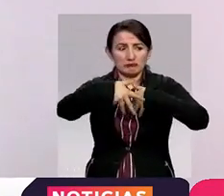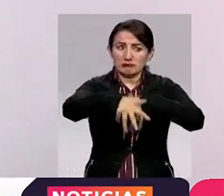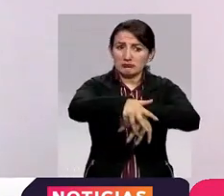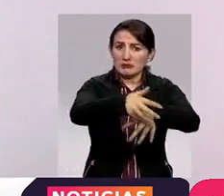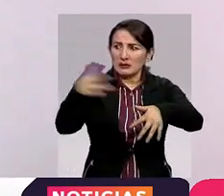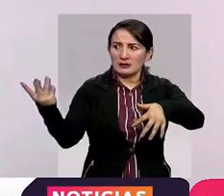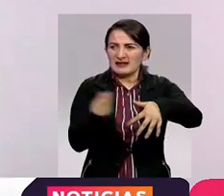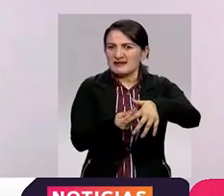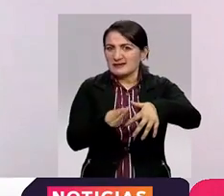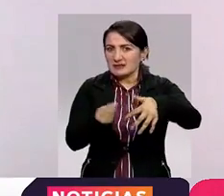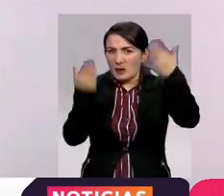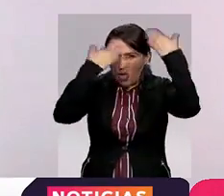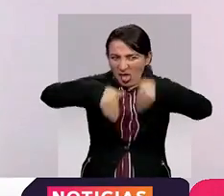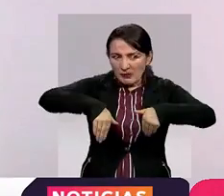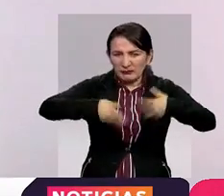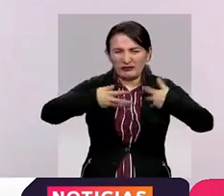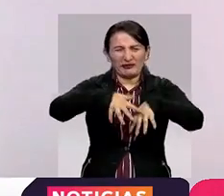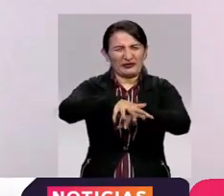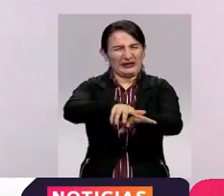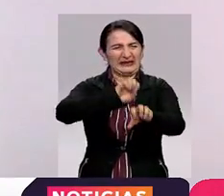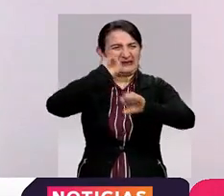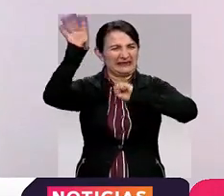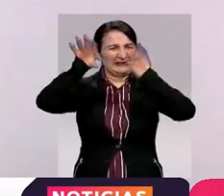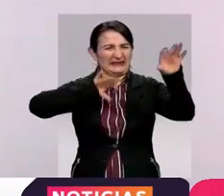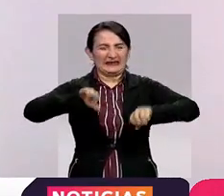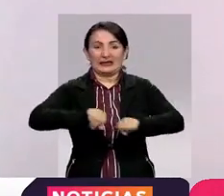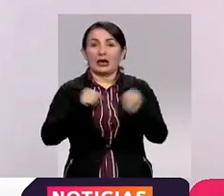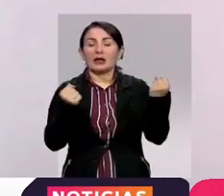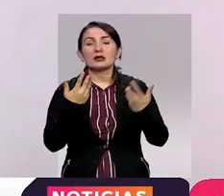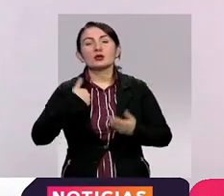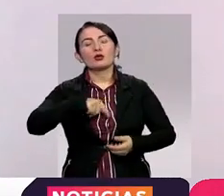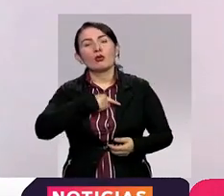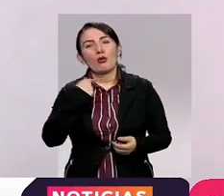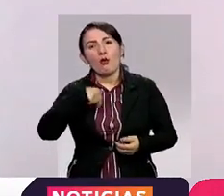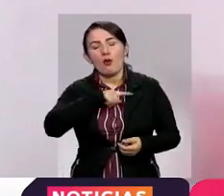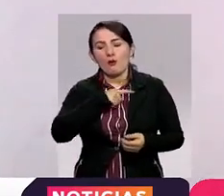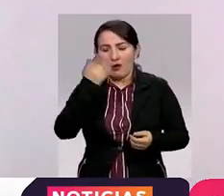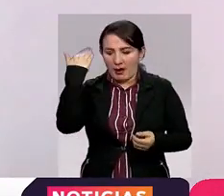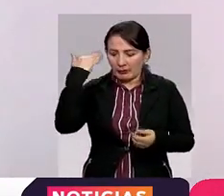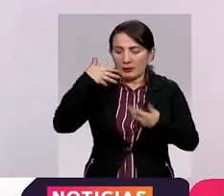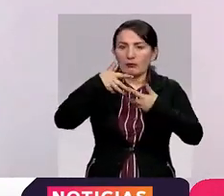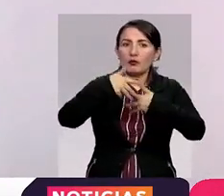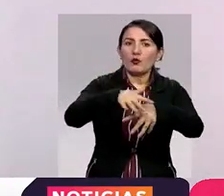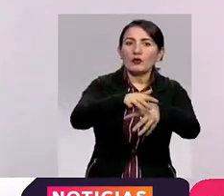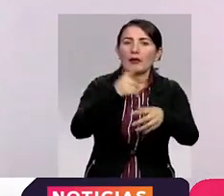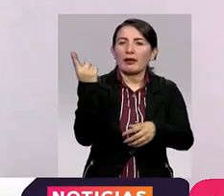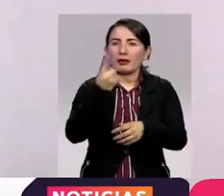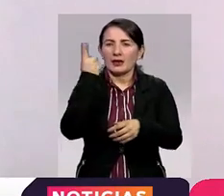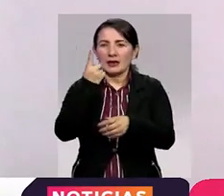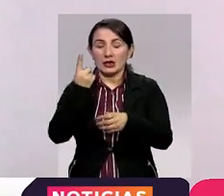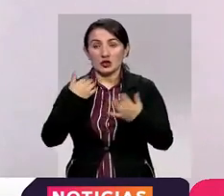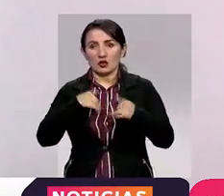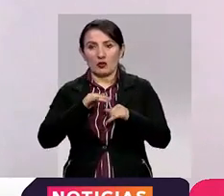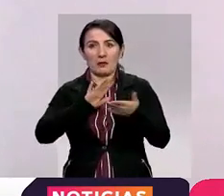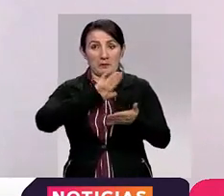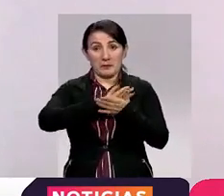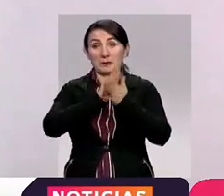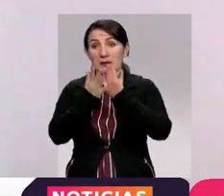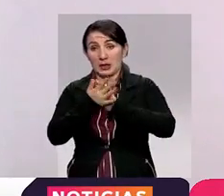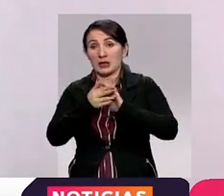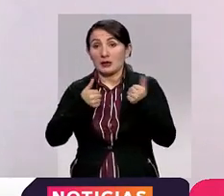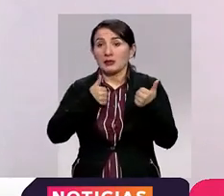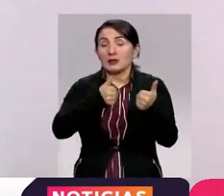PERSONAS INFILTRADAS Y DAñEN LO